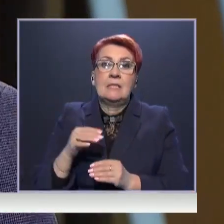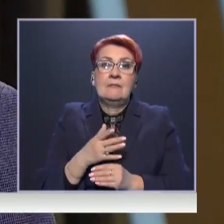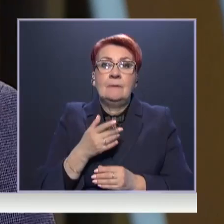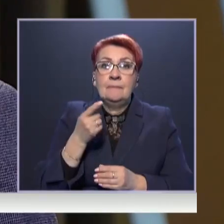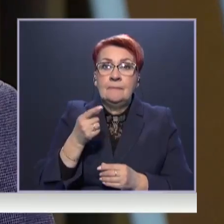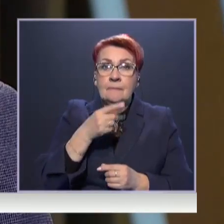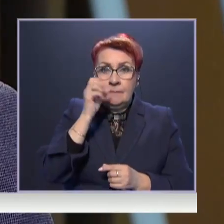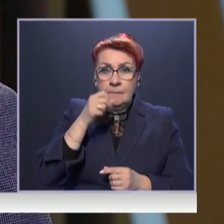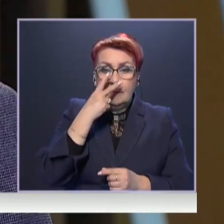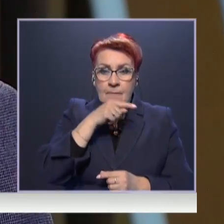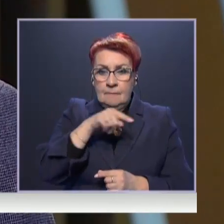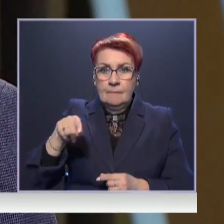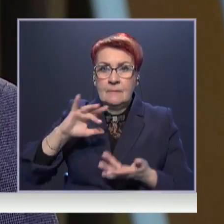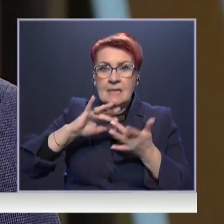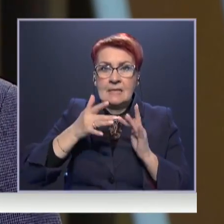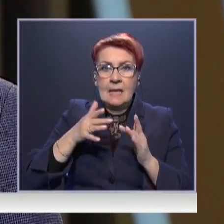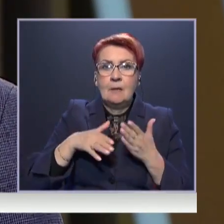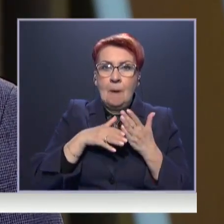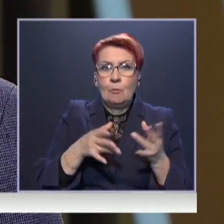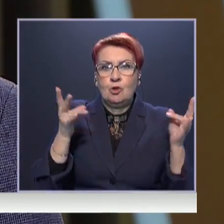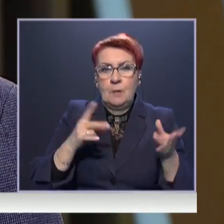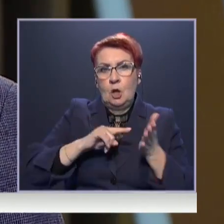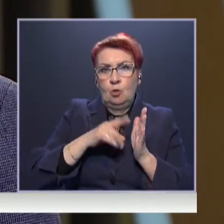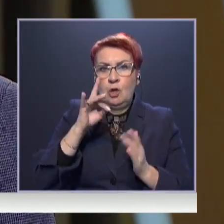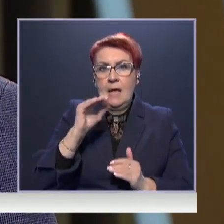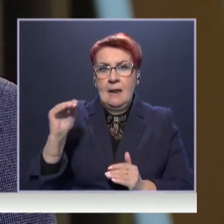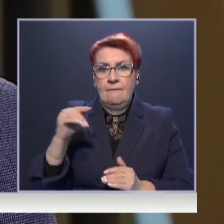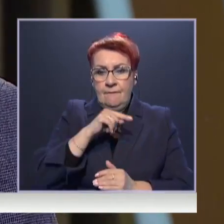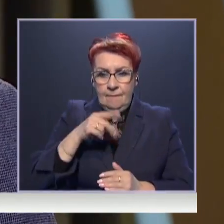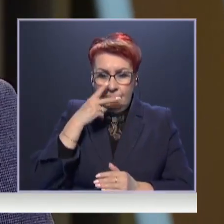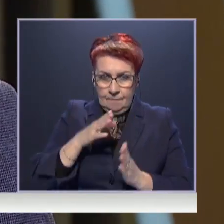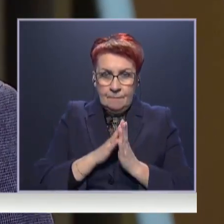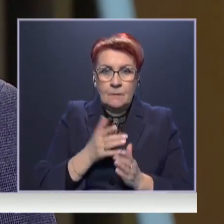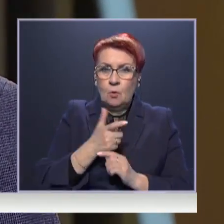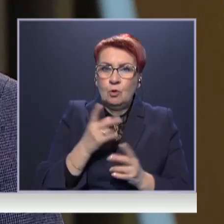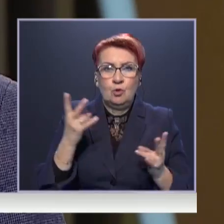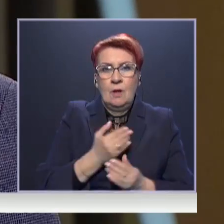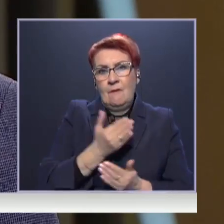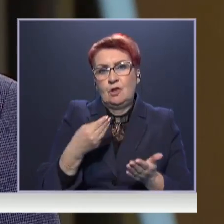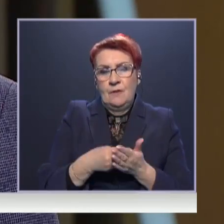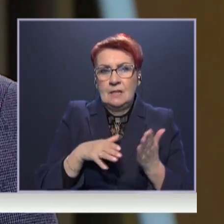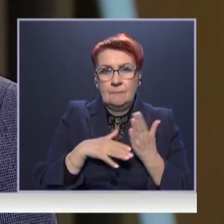центров можно найти на сайте помочь в беде РФ очень нужна ваша финансовая помощь просим Отправить СМС на